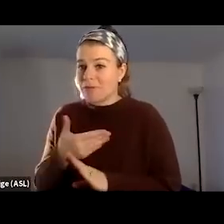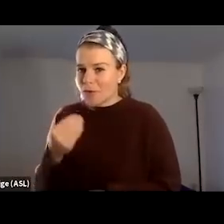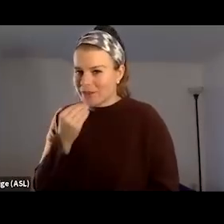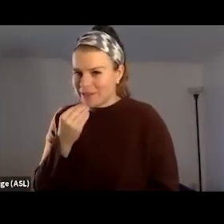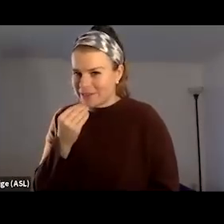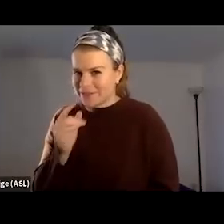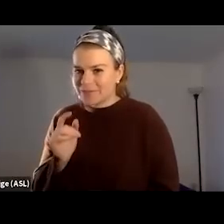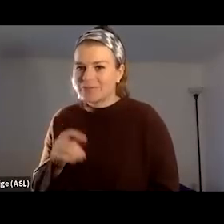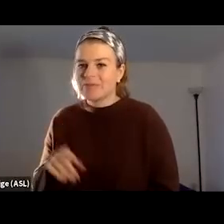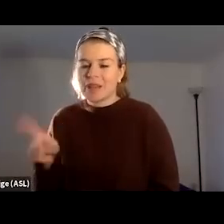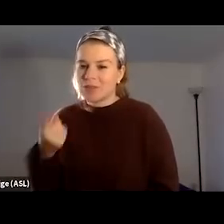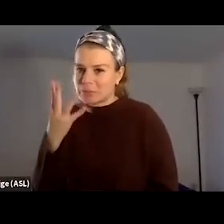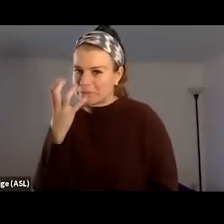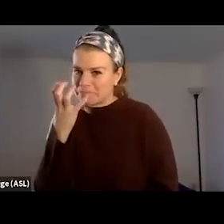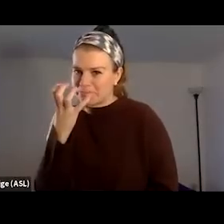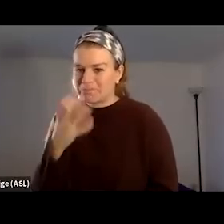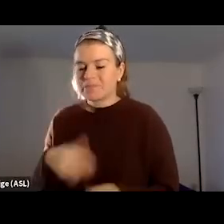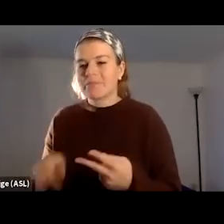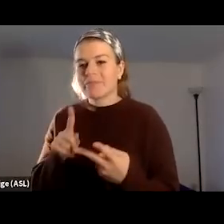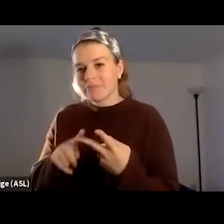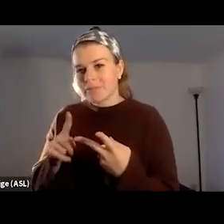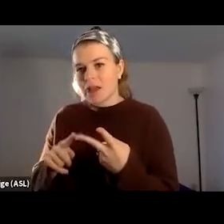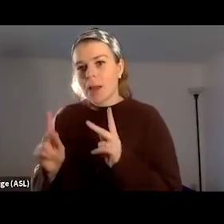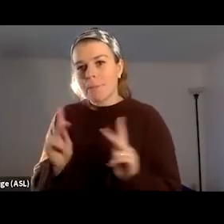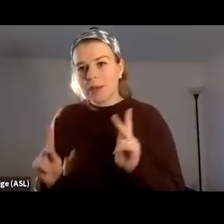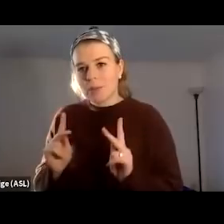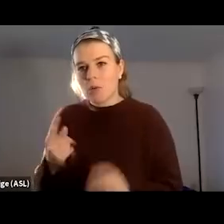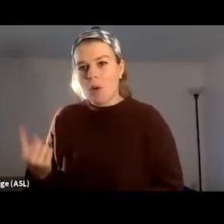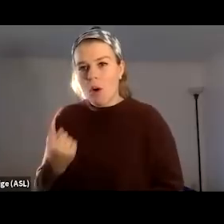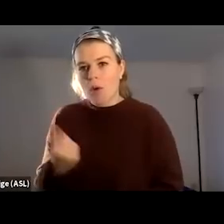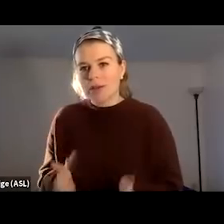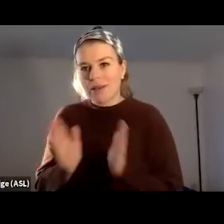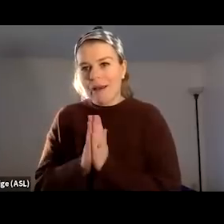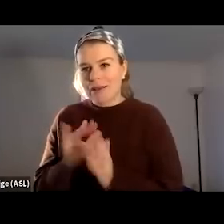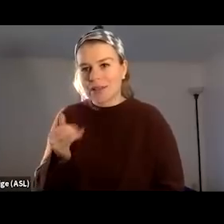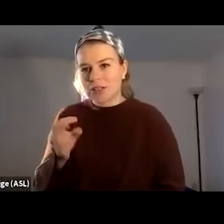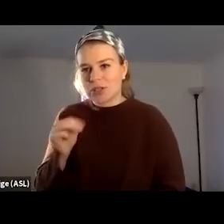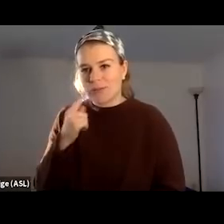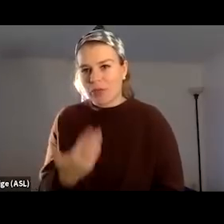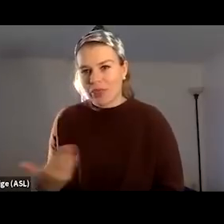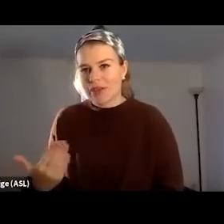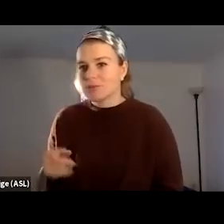Solo estará de mal humor. La otra era que la gente siempre le pedía cosas a Jim. "¿Tienes un dólar, Jim?"